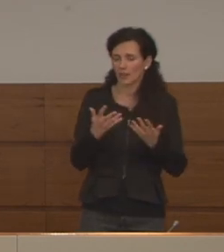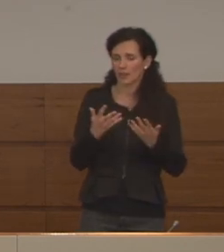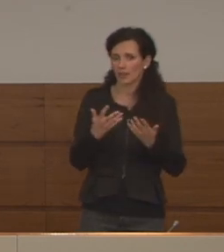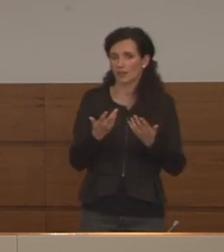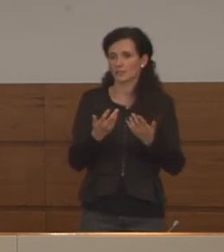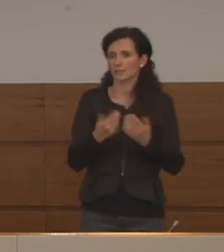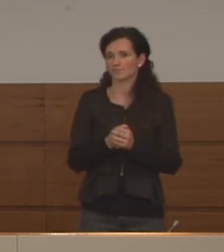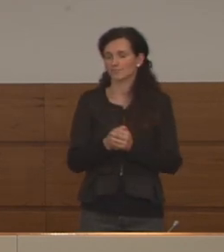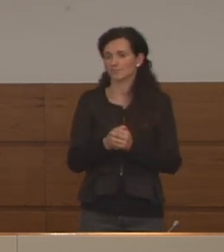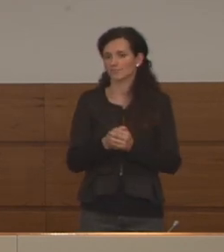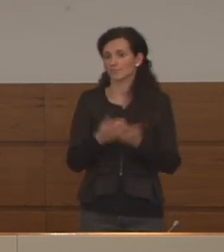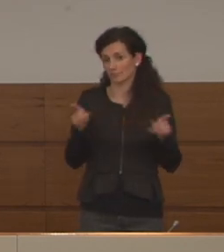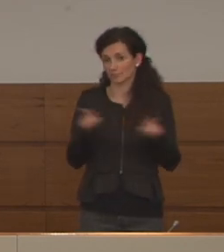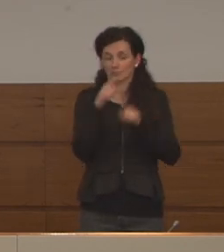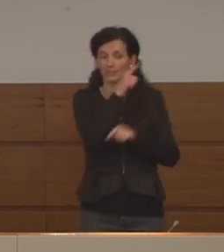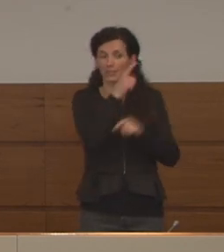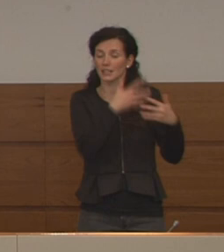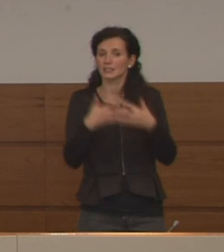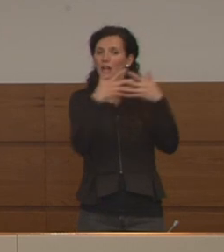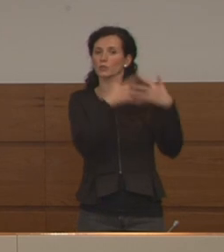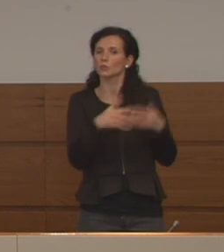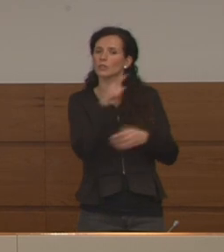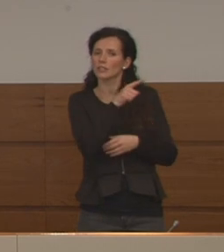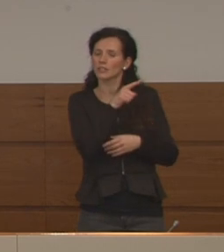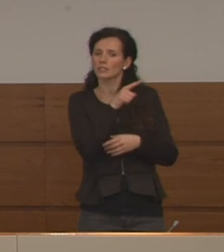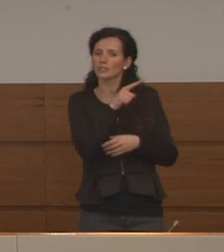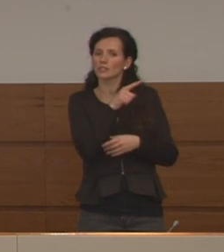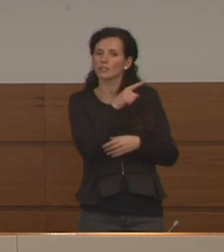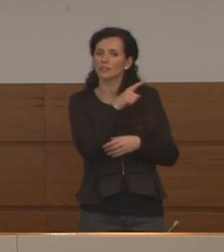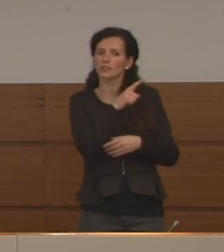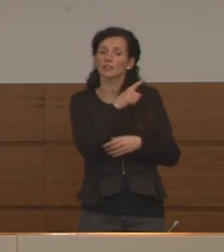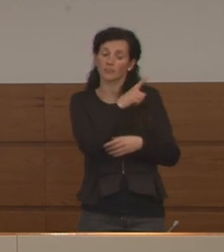gli stessi Stati Uniti sono parte del processo decisionale interno.